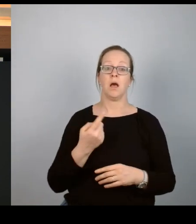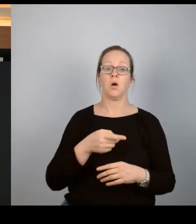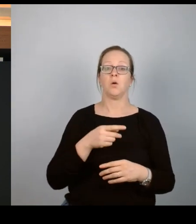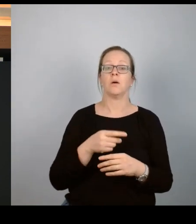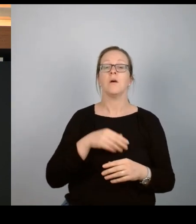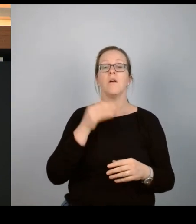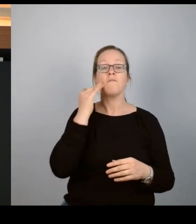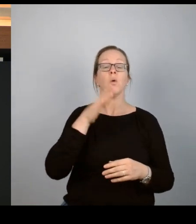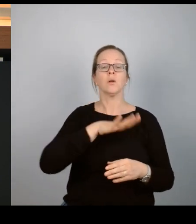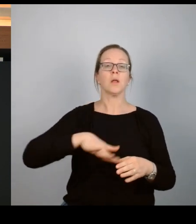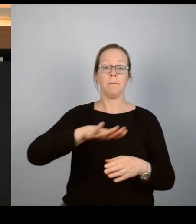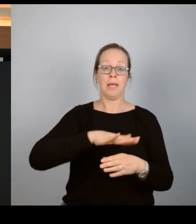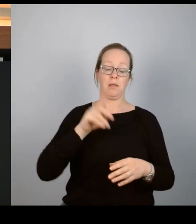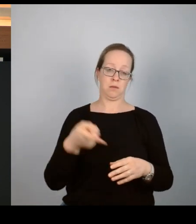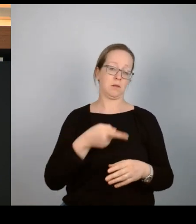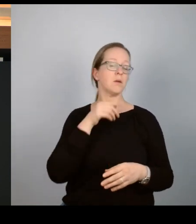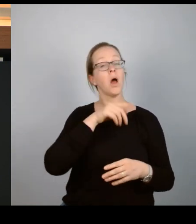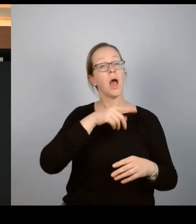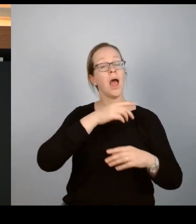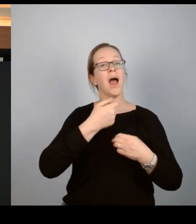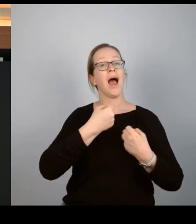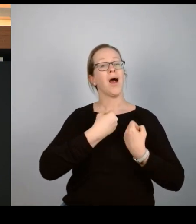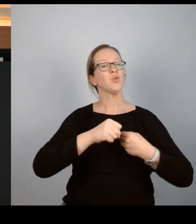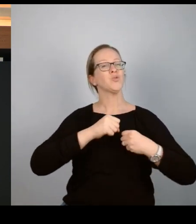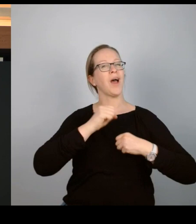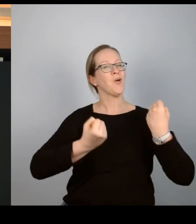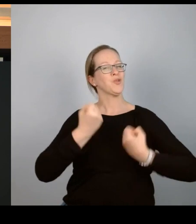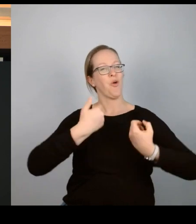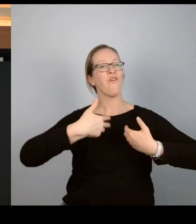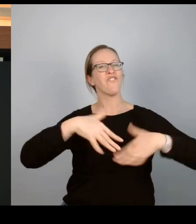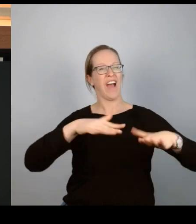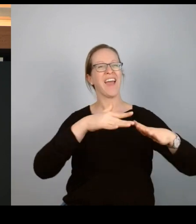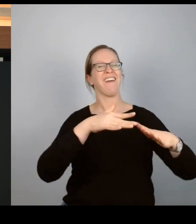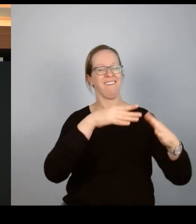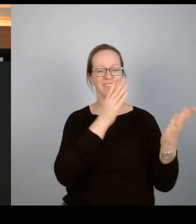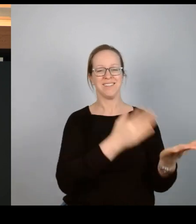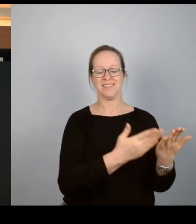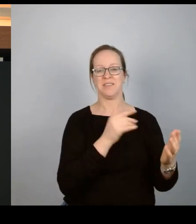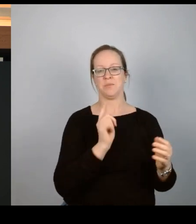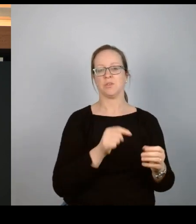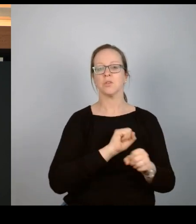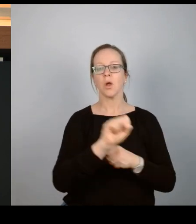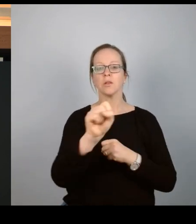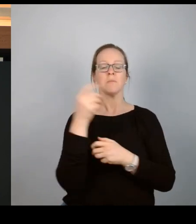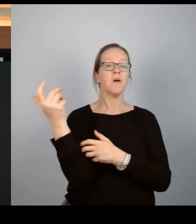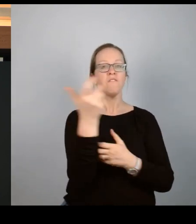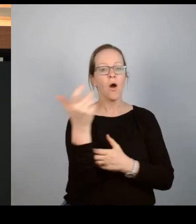Maß an Versorgung kann nicht unterschritten werden und es braucht Straßen. Gute Verkehrsplanung berücksichtigt